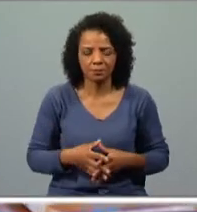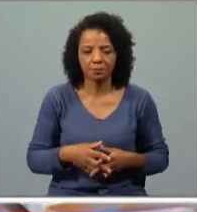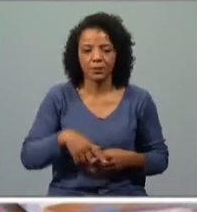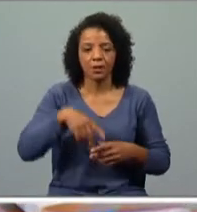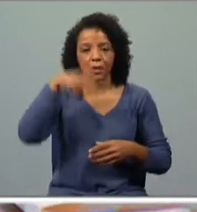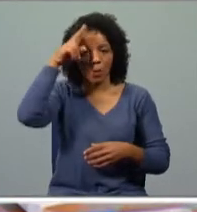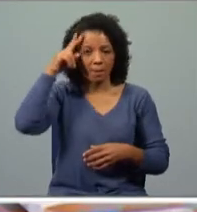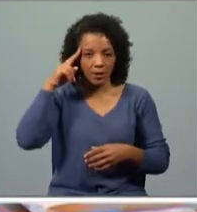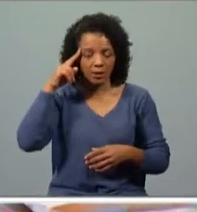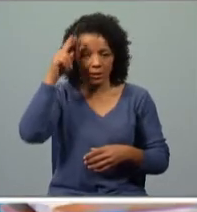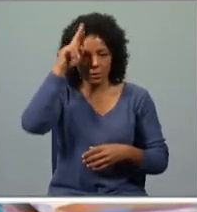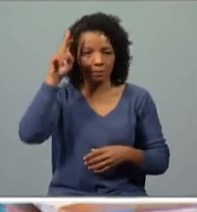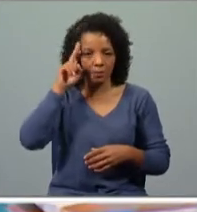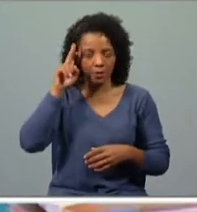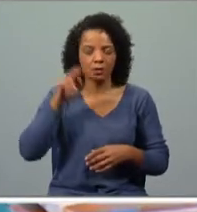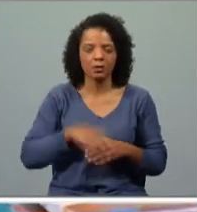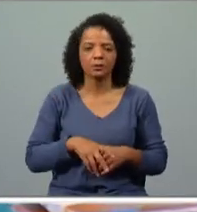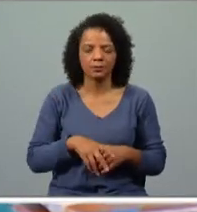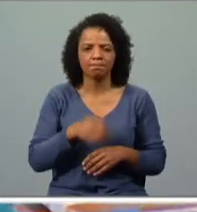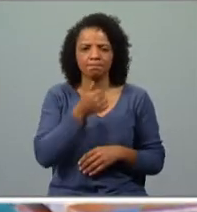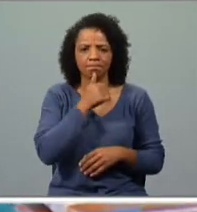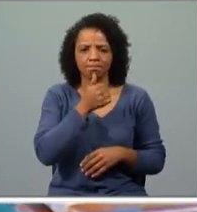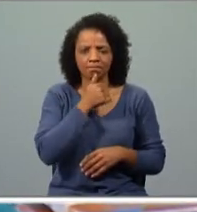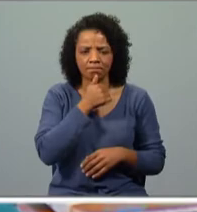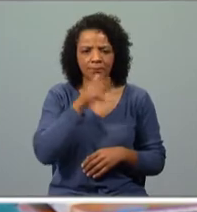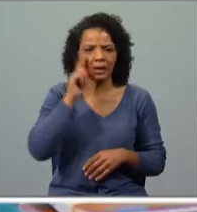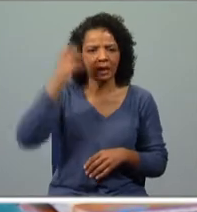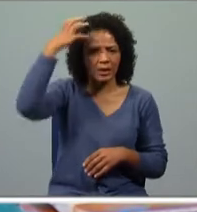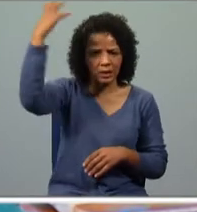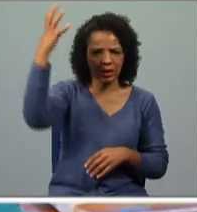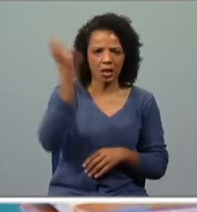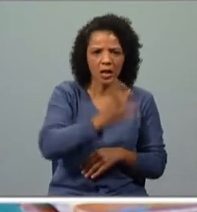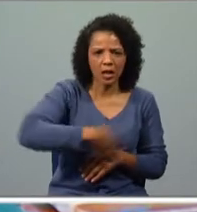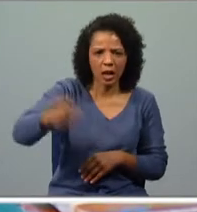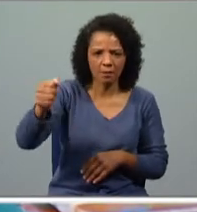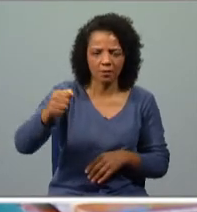príncipe Troiano Paris seria o raptar a bela rainha Helena a quero a rainha 特洛伊王子帕里斯將綁架美麗的海倫娜王后，我想要她成為王后